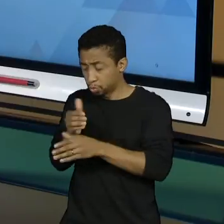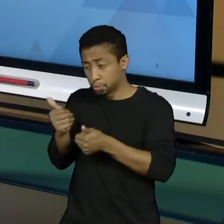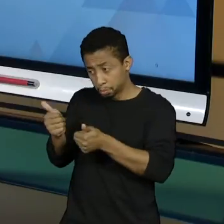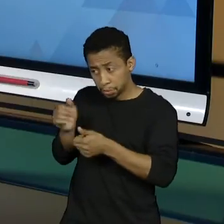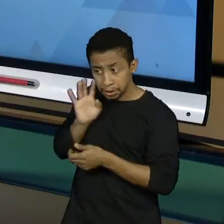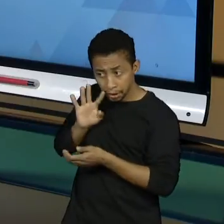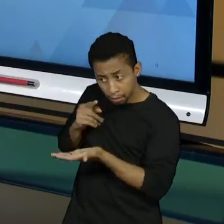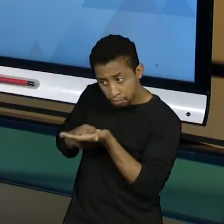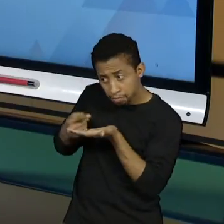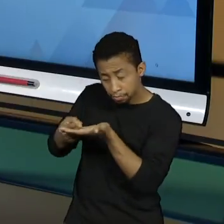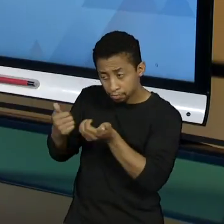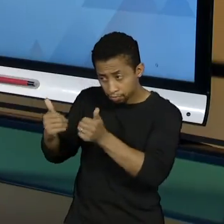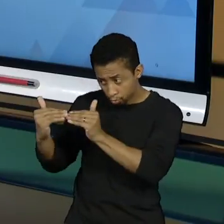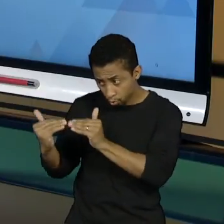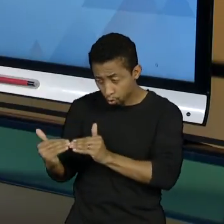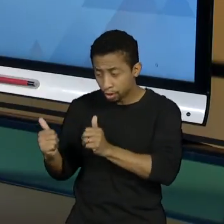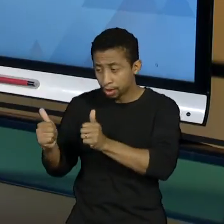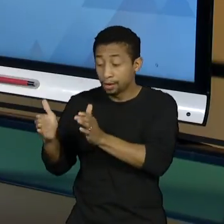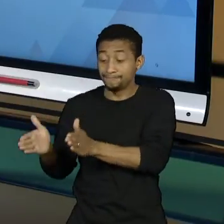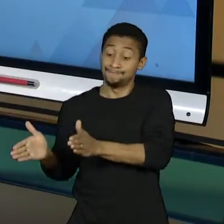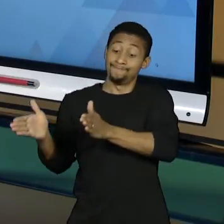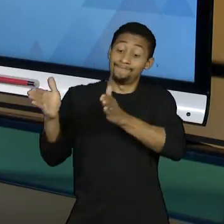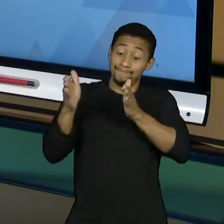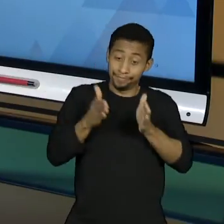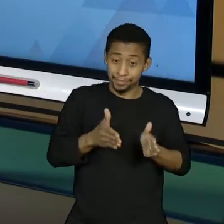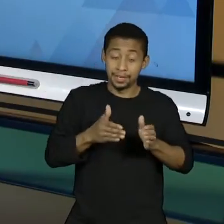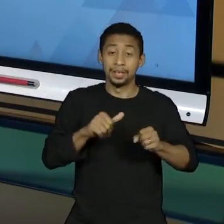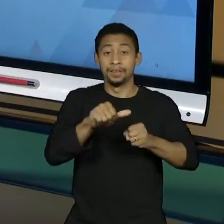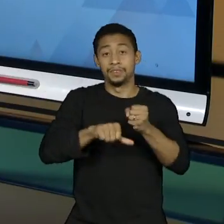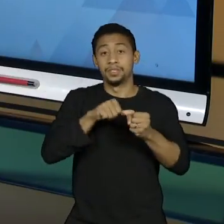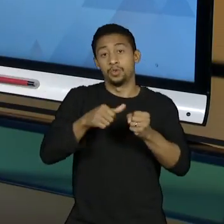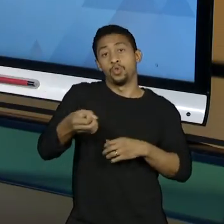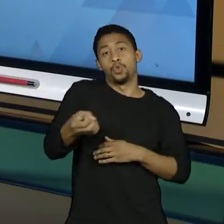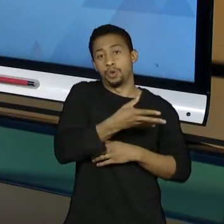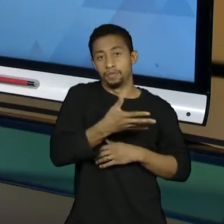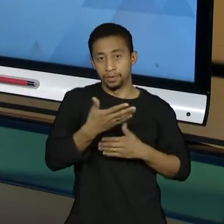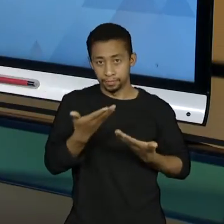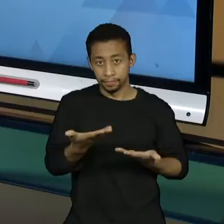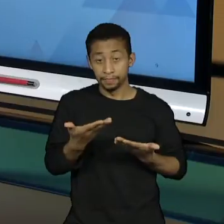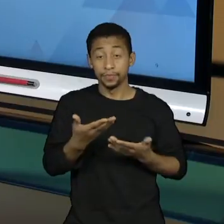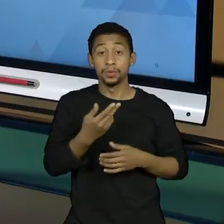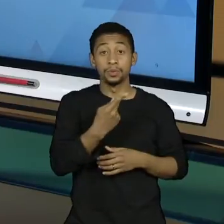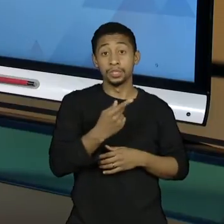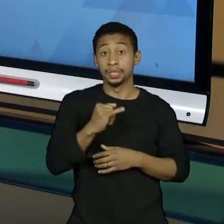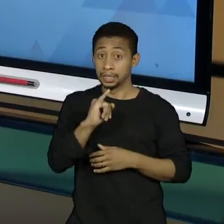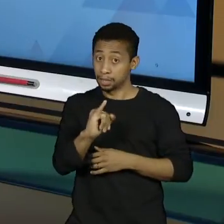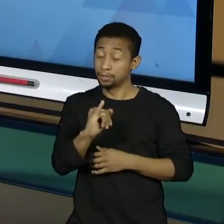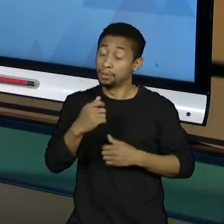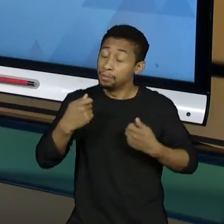TERMINAMOS? PRONTO! AGORA VAMOS PASSAR PARA UMA OUTRA". EM TERMOS DO PROJETO INTEGRADOR, A GENTE DESENVOLVEU, FEZ O SEU